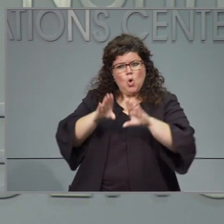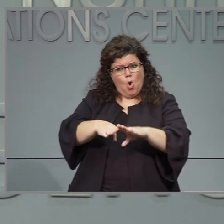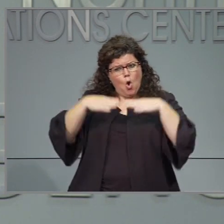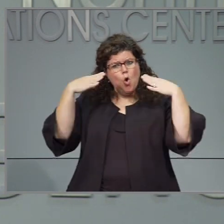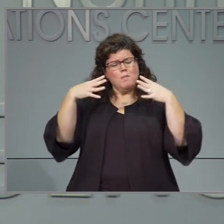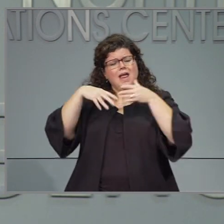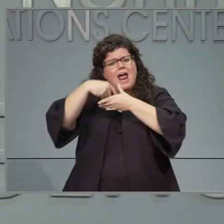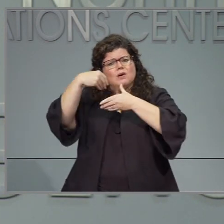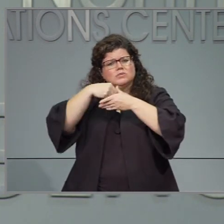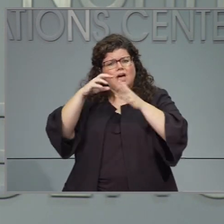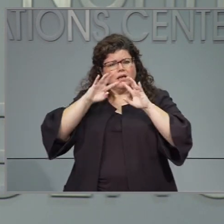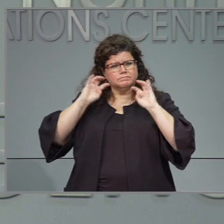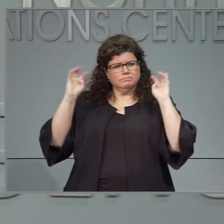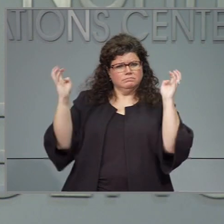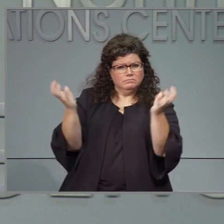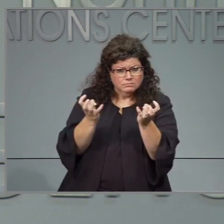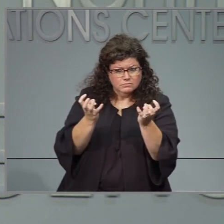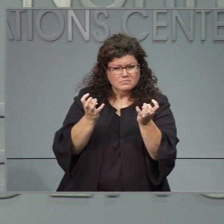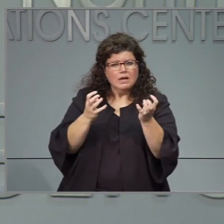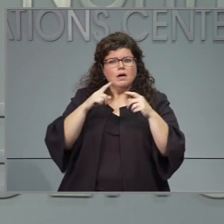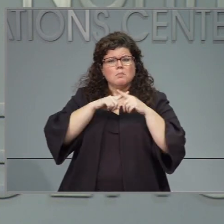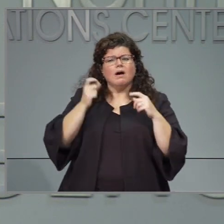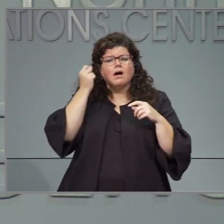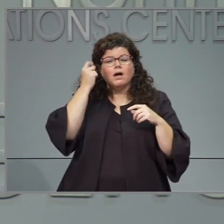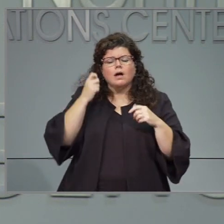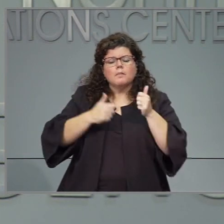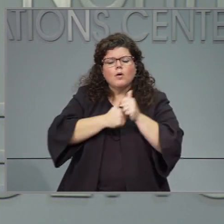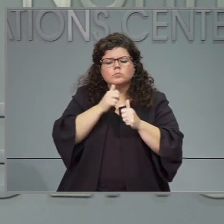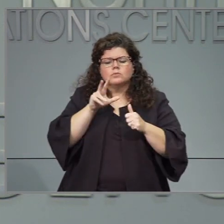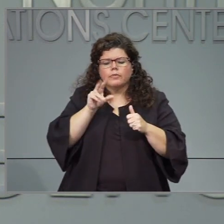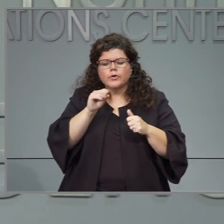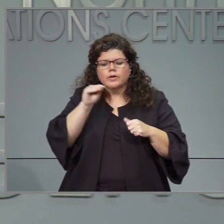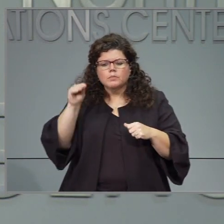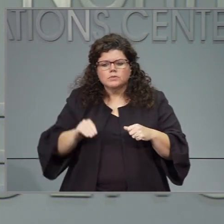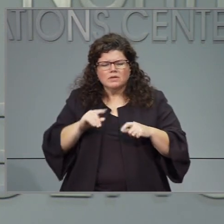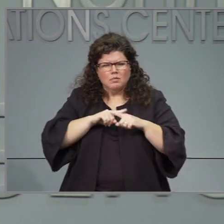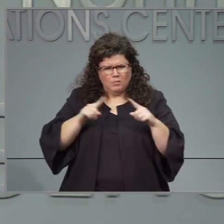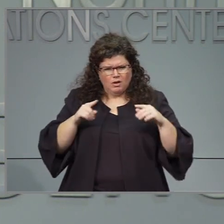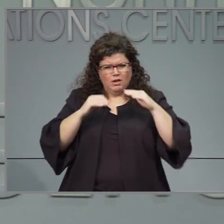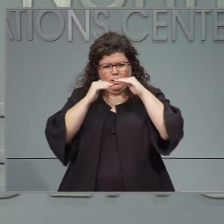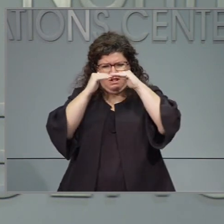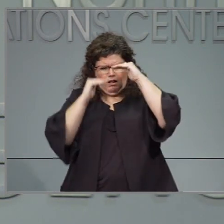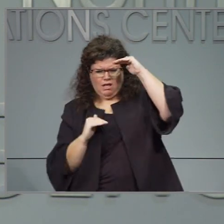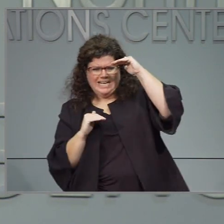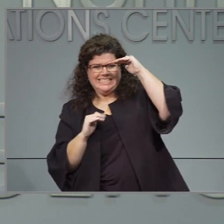del límite. Respuesta sabemos que los estadios son importantes y la gente debe conservar su distancia social,